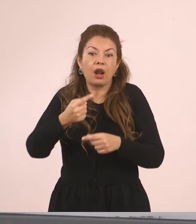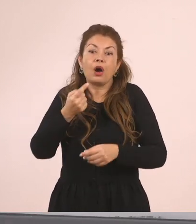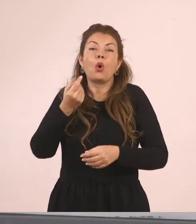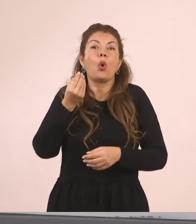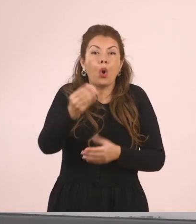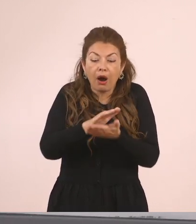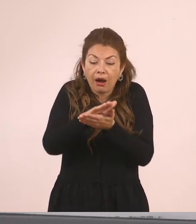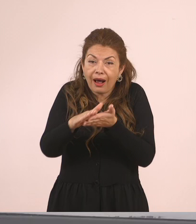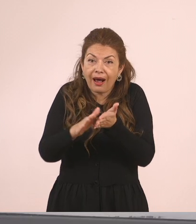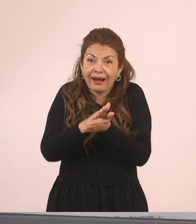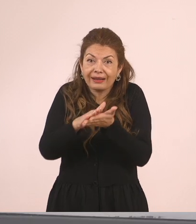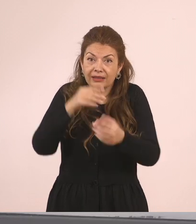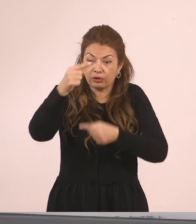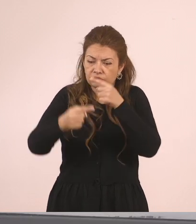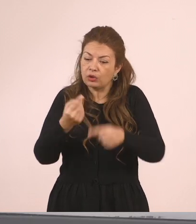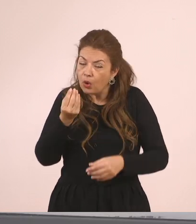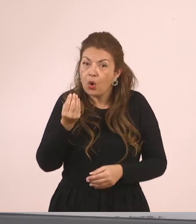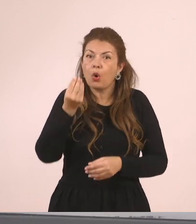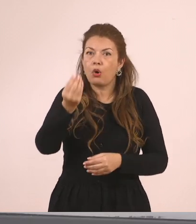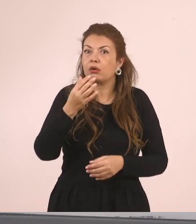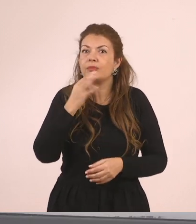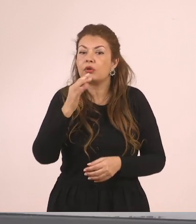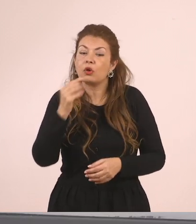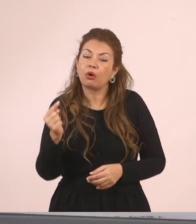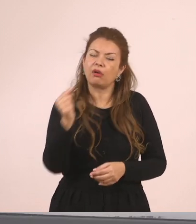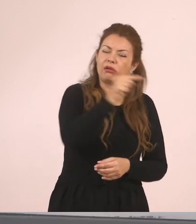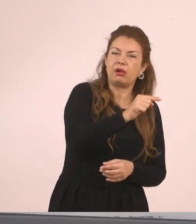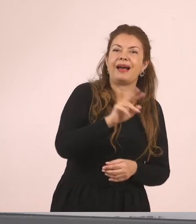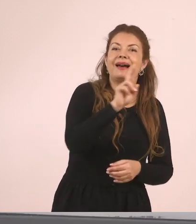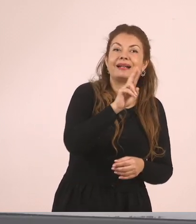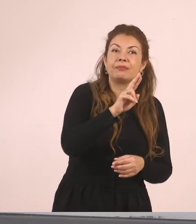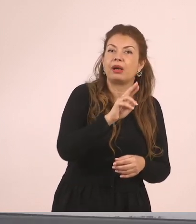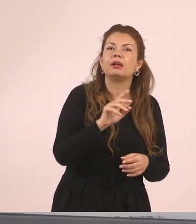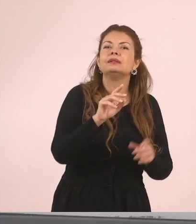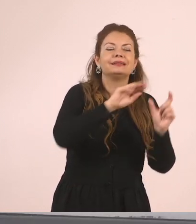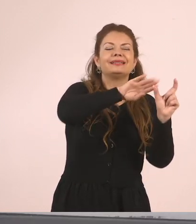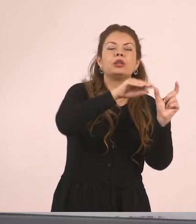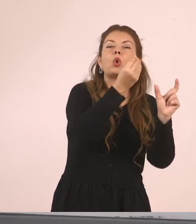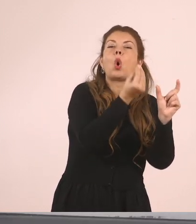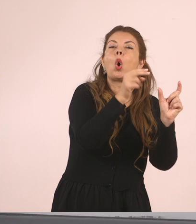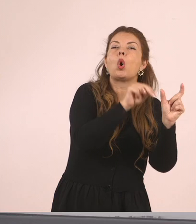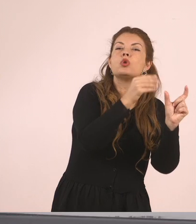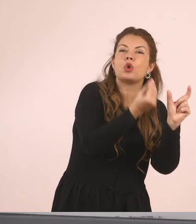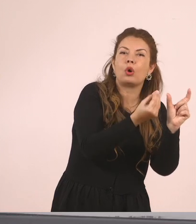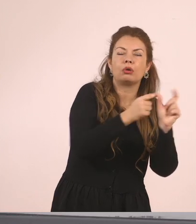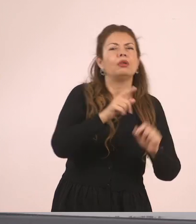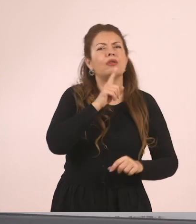Γιατί θα σκεφτώ πολύ απλά ότι το αρχικό ρήμα στην Ενεστώτα είναι το ανακυκλώνω. Το ίδιο λοιπόν και στον Αόριστο.